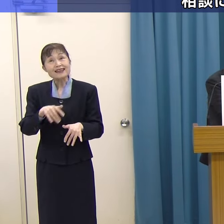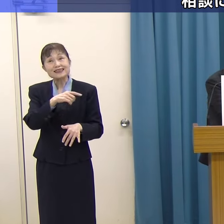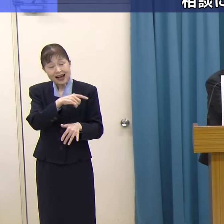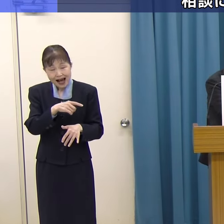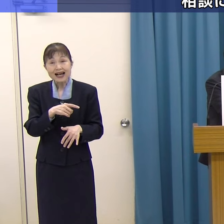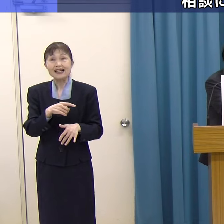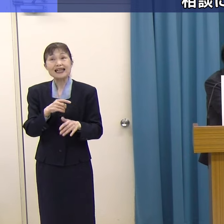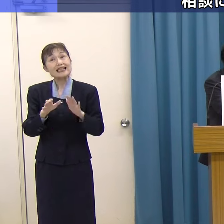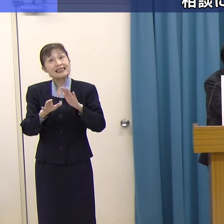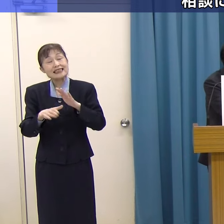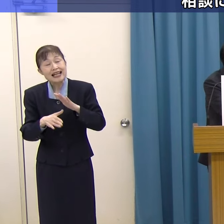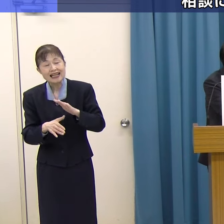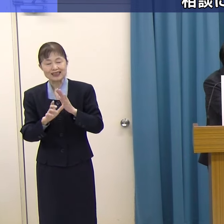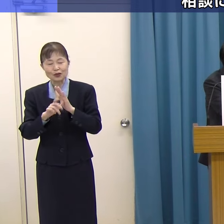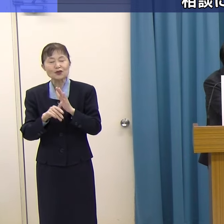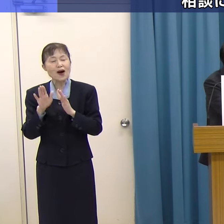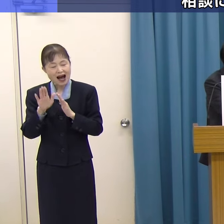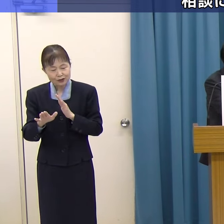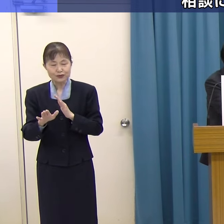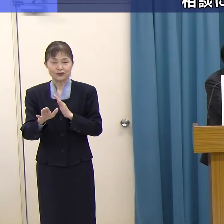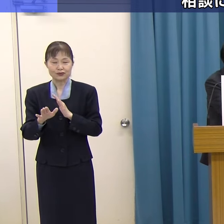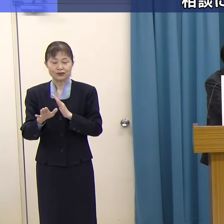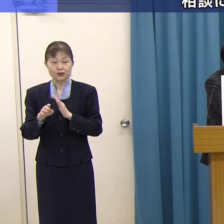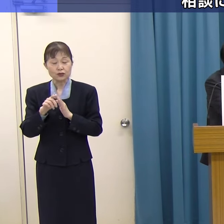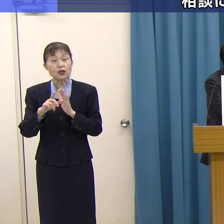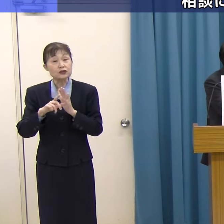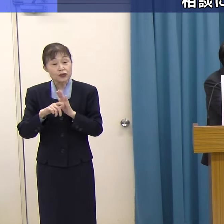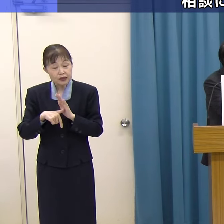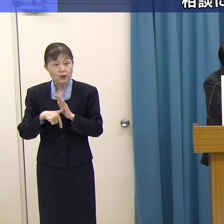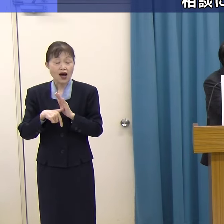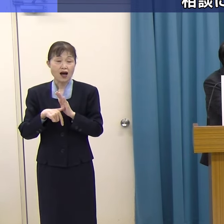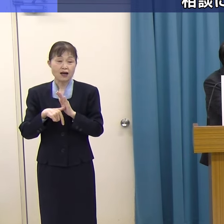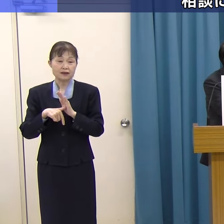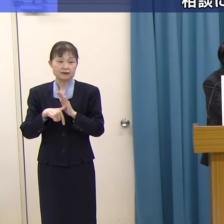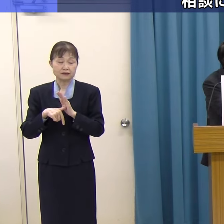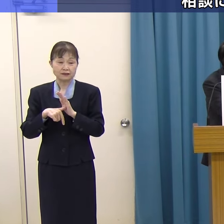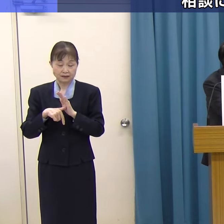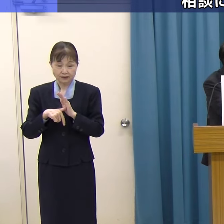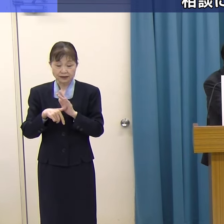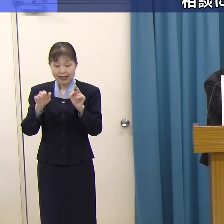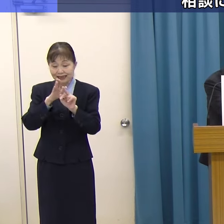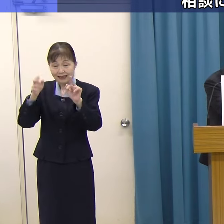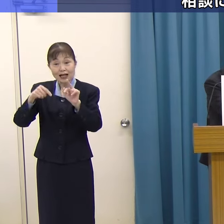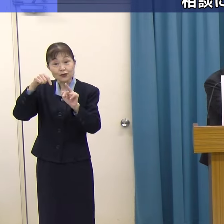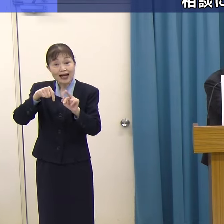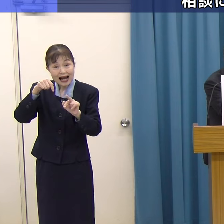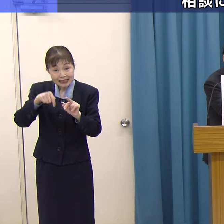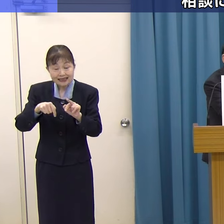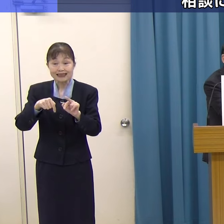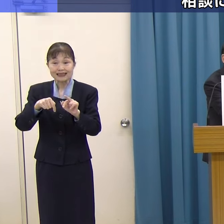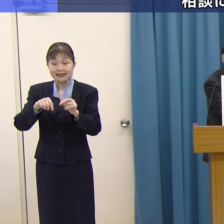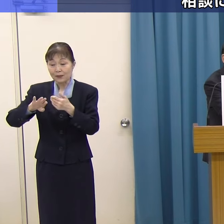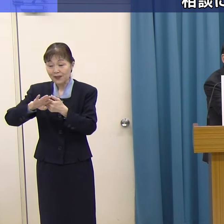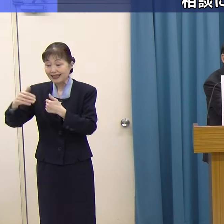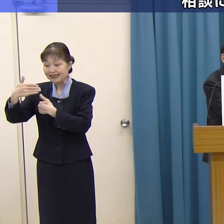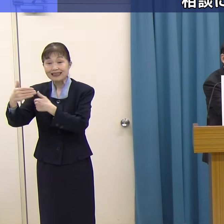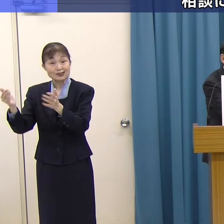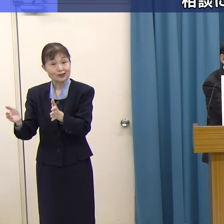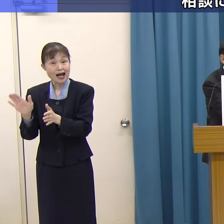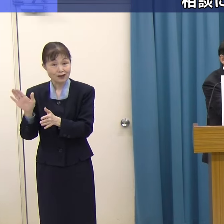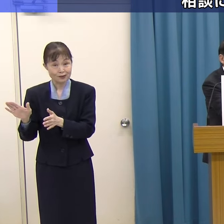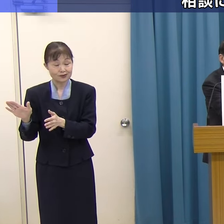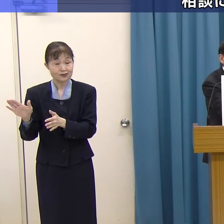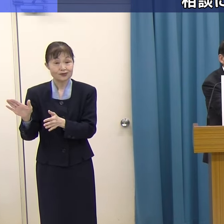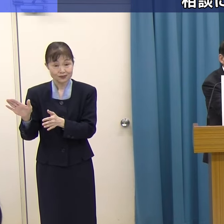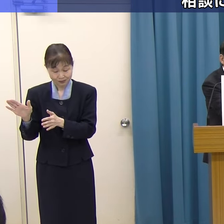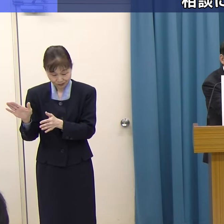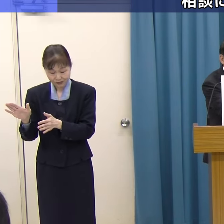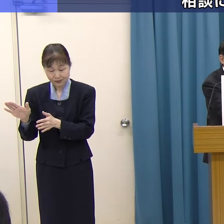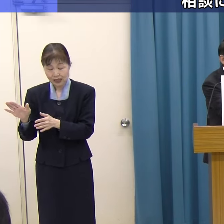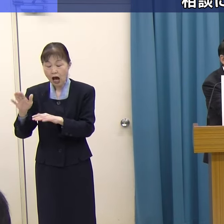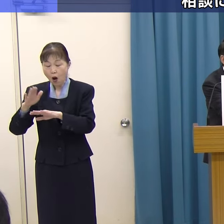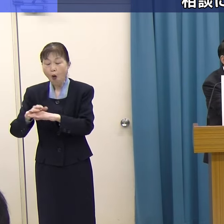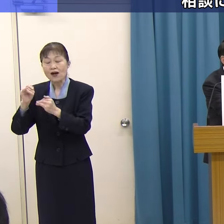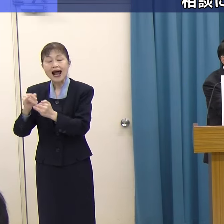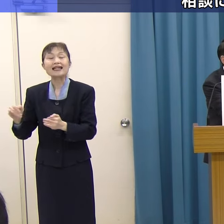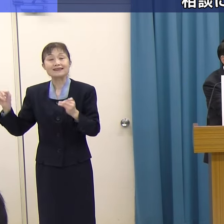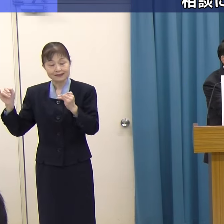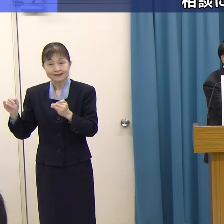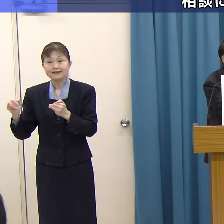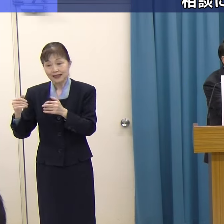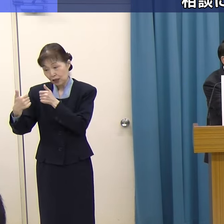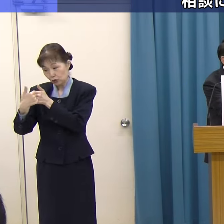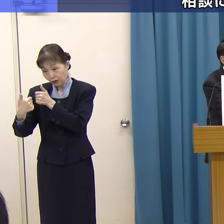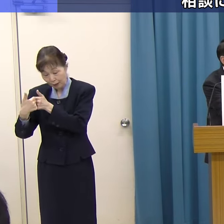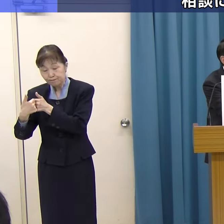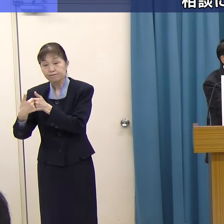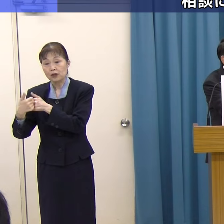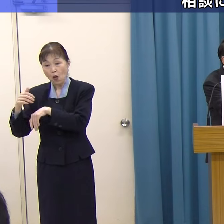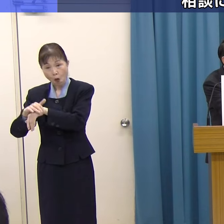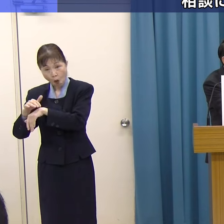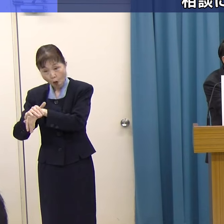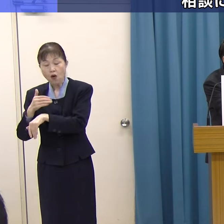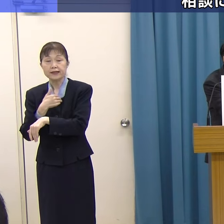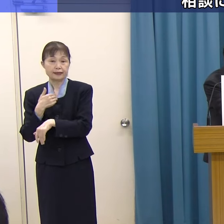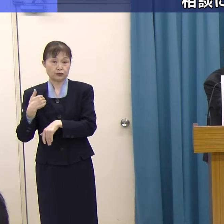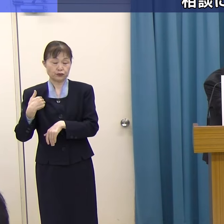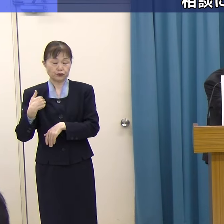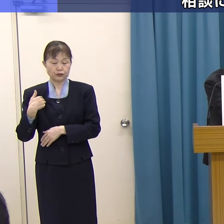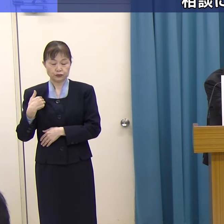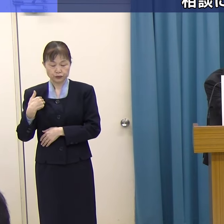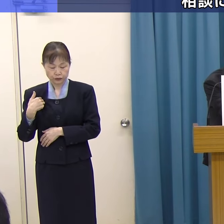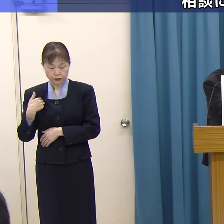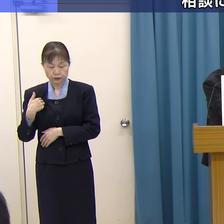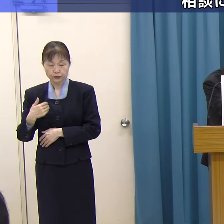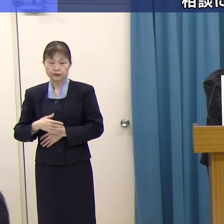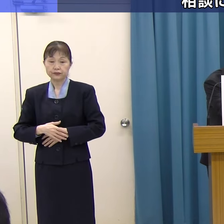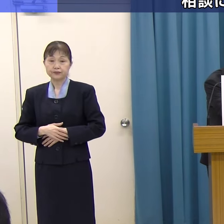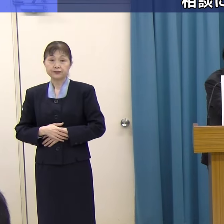そういったところについては、このセンターの中に別室を用意しているので、オンラインで、その場で相談していただき、それを受けていただく体制をとっています。